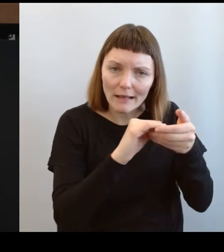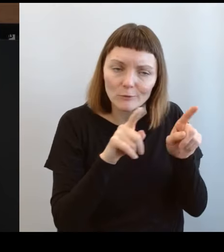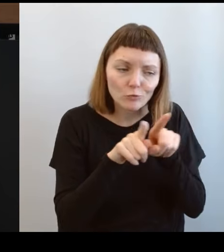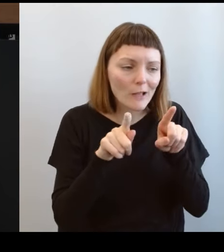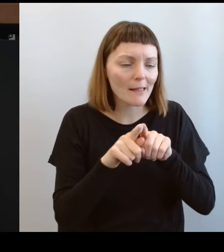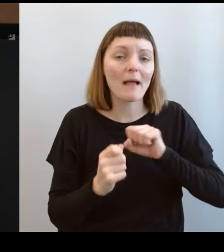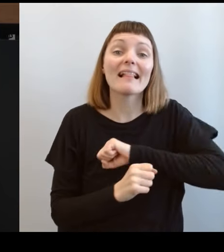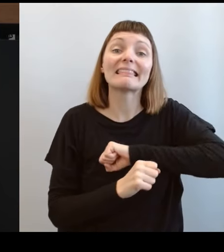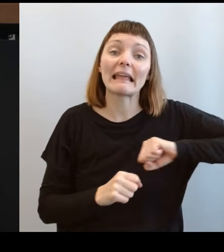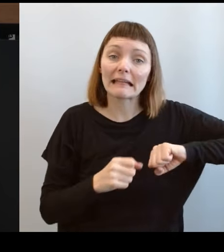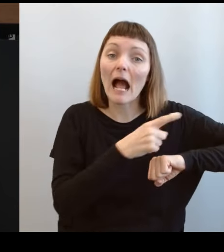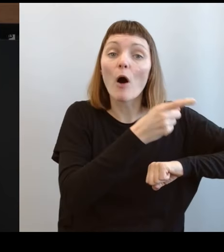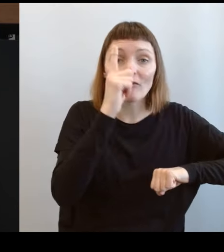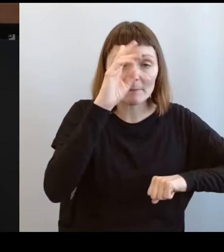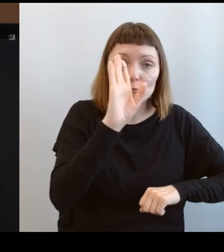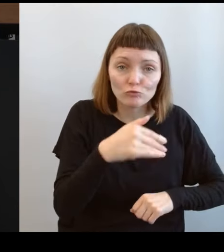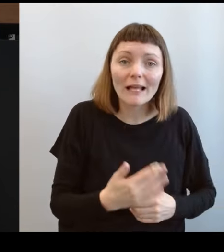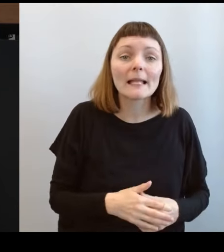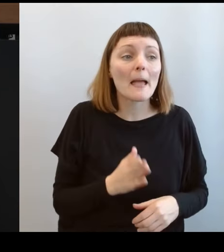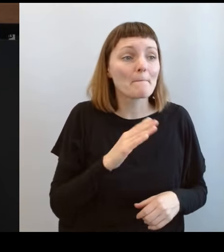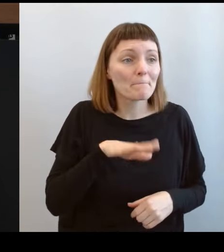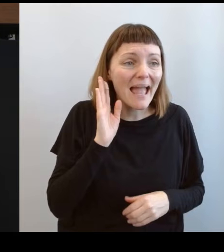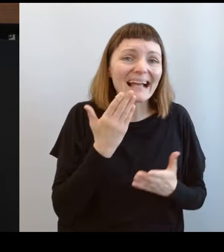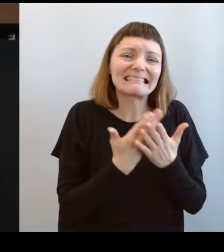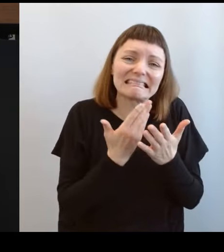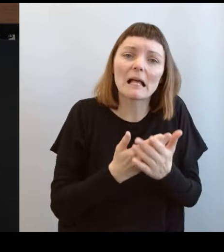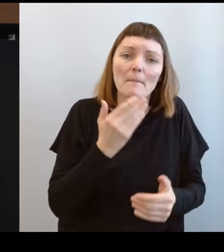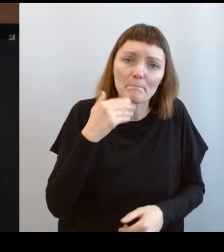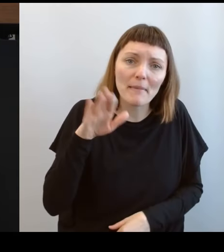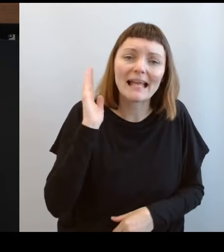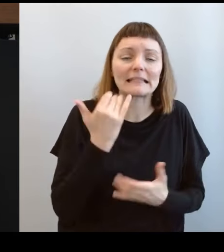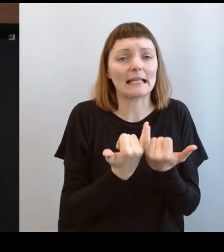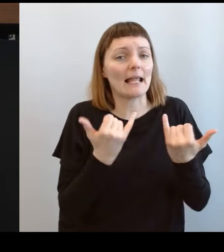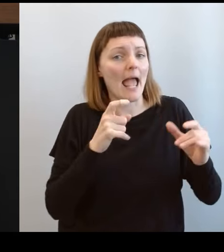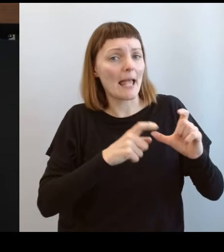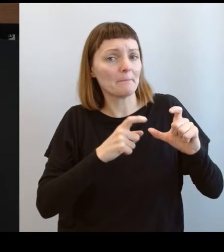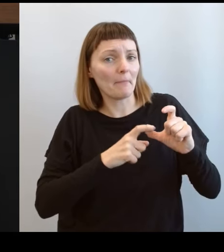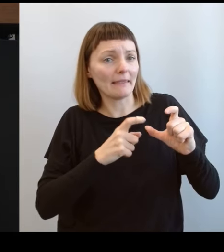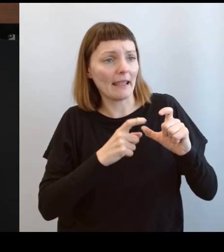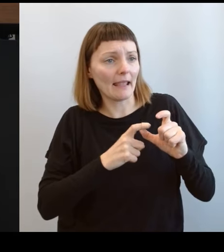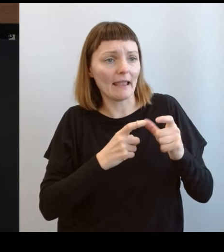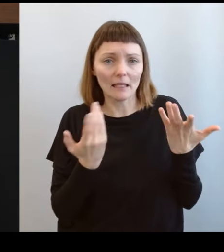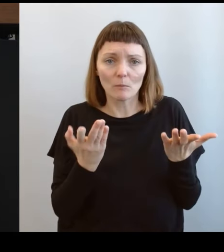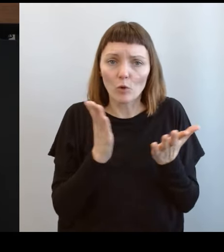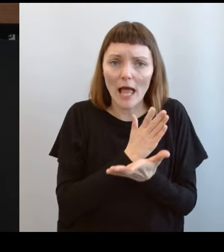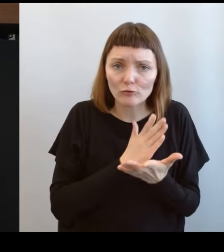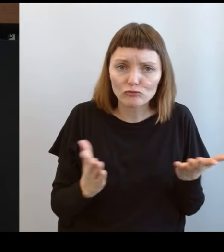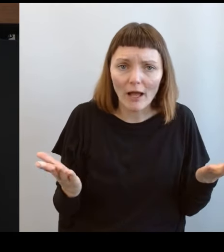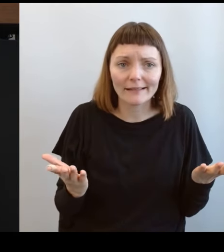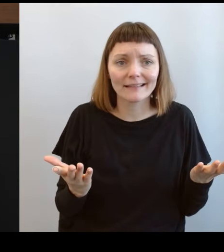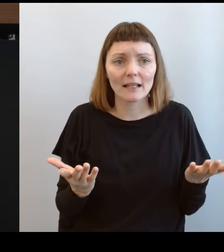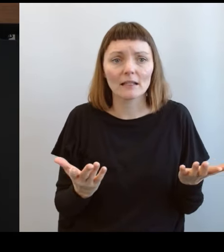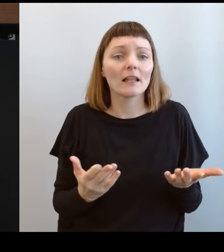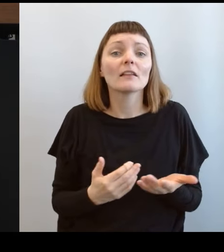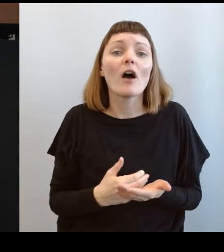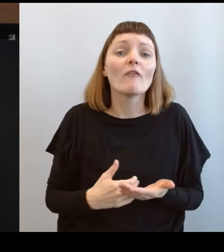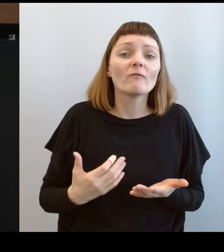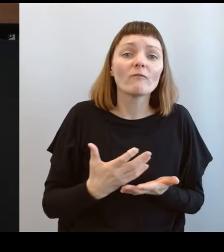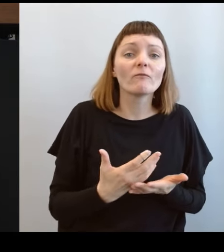Ich finde auch die SPD muss sich jetzt mal langsam im Bund entscheiden Ist ihr die Vorratsdatenspeicherung wichtiger oder das Mietrecht (Rednerwechsel) Zum Schluss kommen? (Rednerwechsel) Das werde